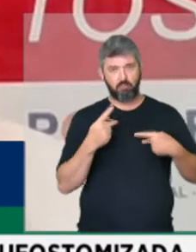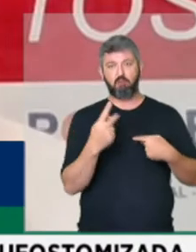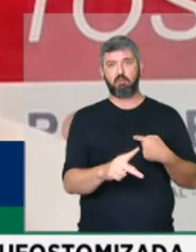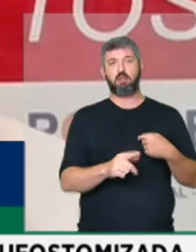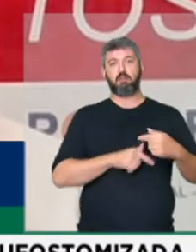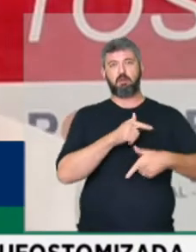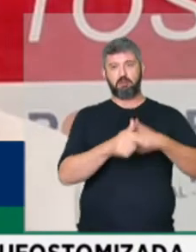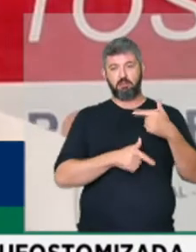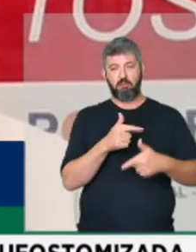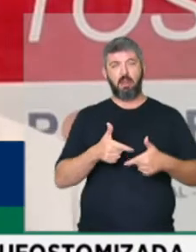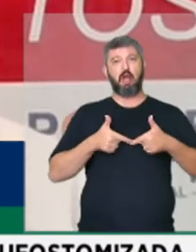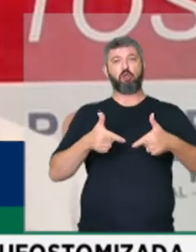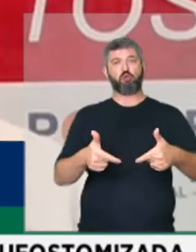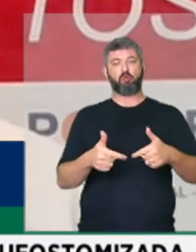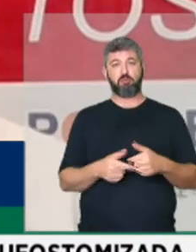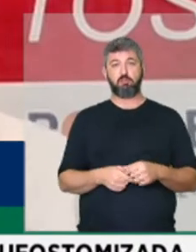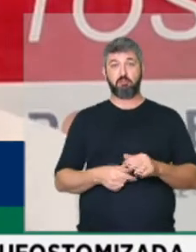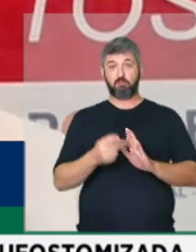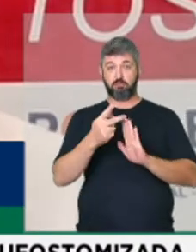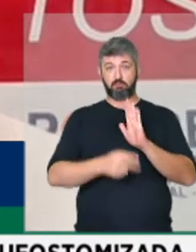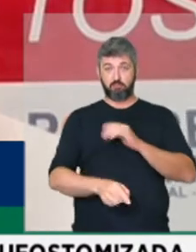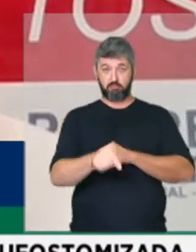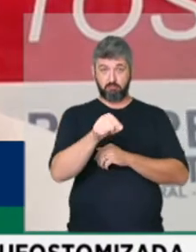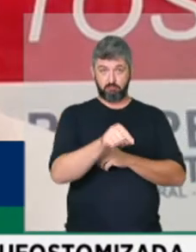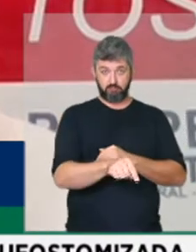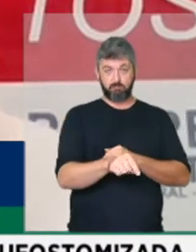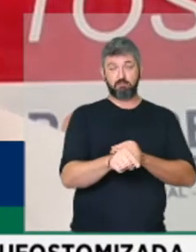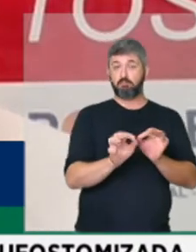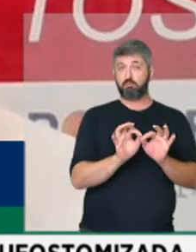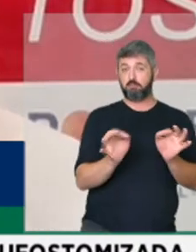NESSA HORA. SOMOS A FAVOR, PRESIDENTE. [PRESIDENTE]: COMO